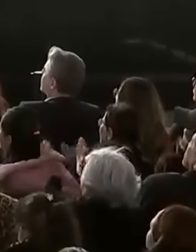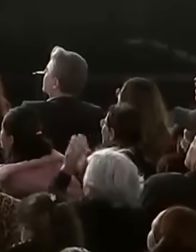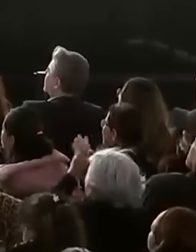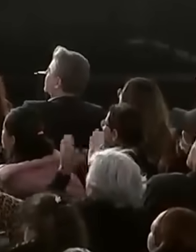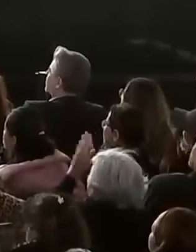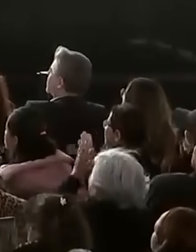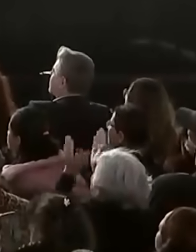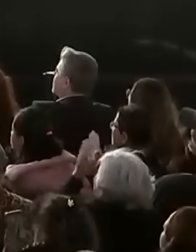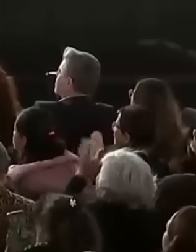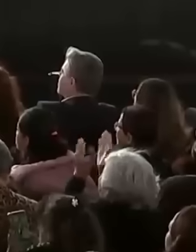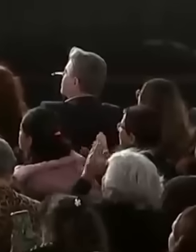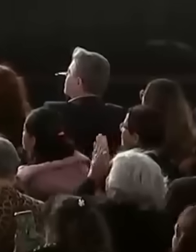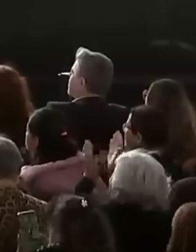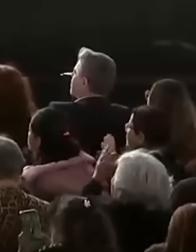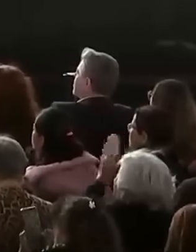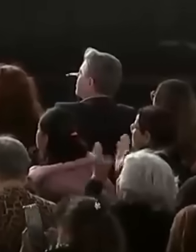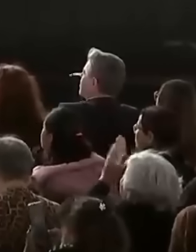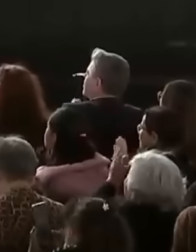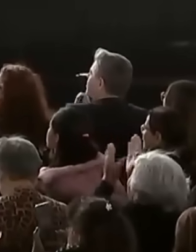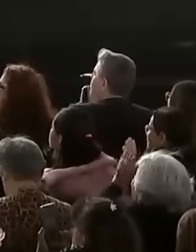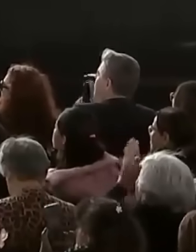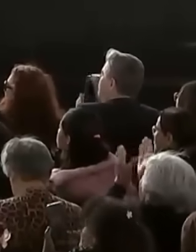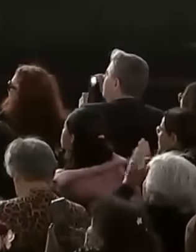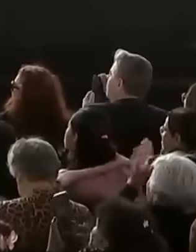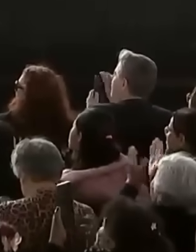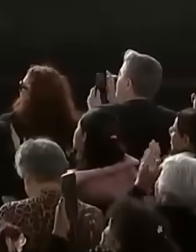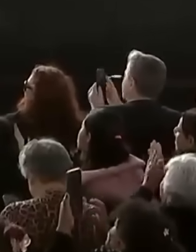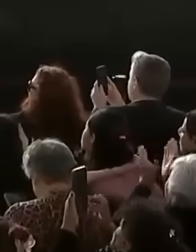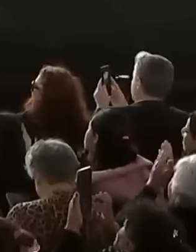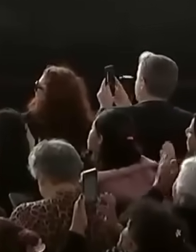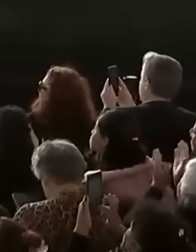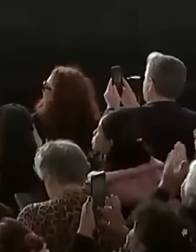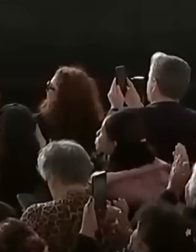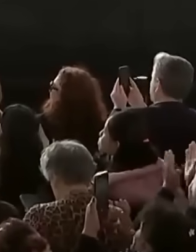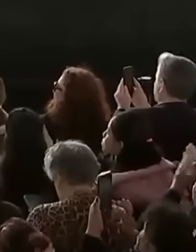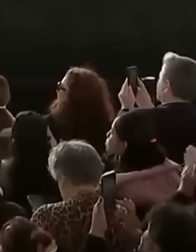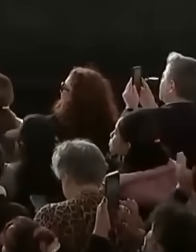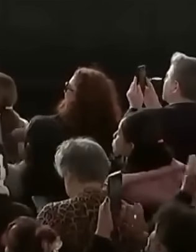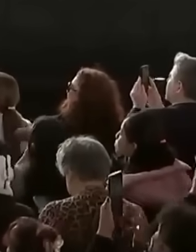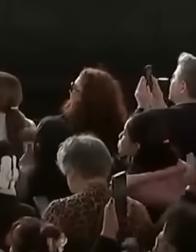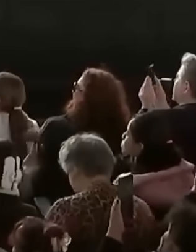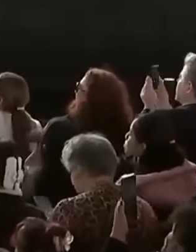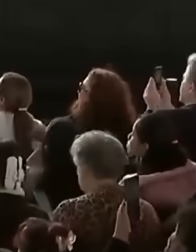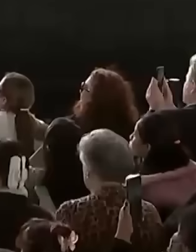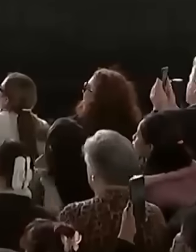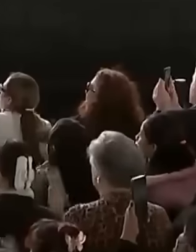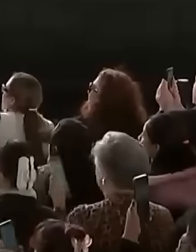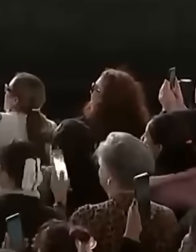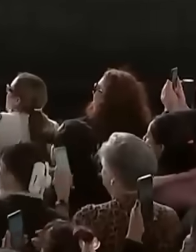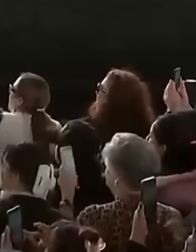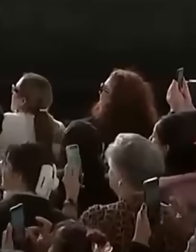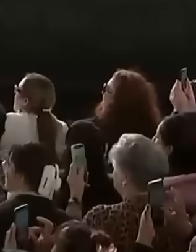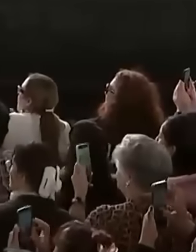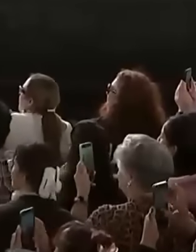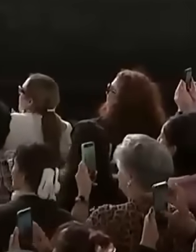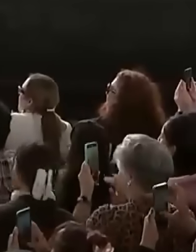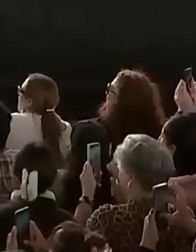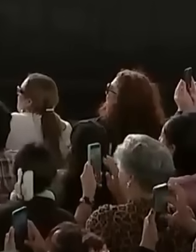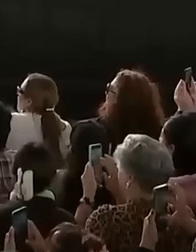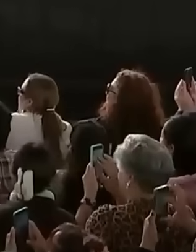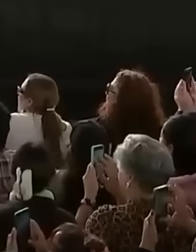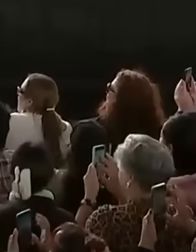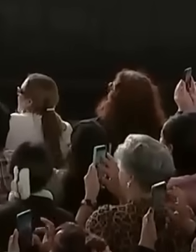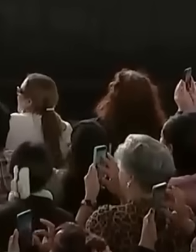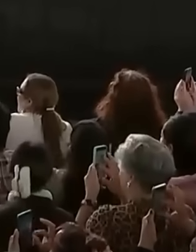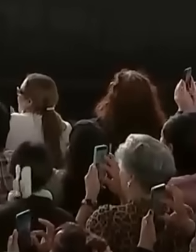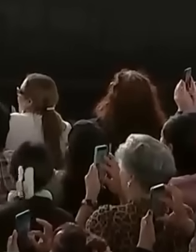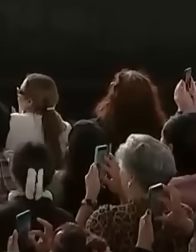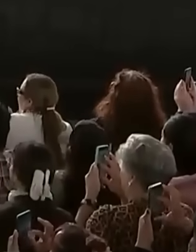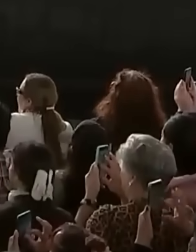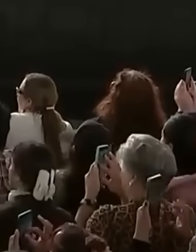constitucional de los Estados Unidos Mexicanos y comandanta suprema de las fuerzas armadas.